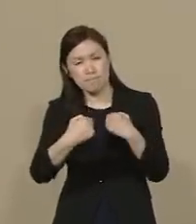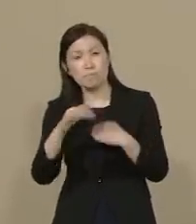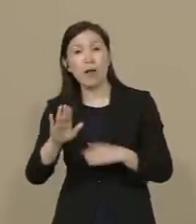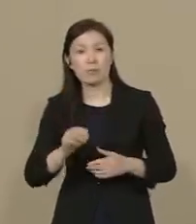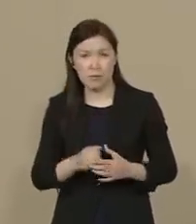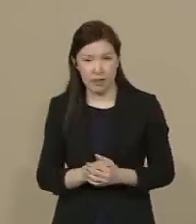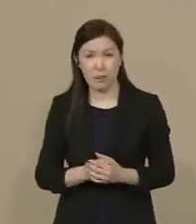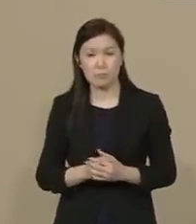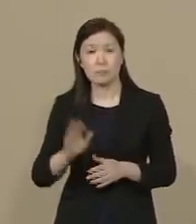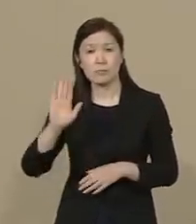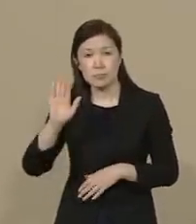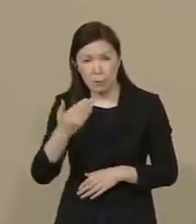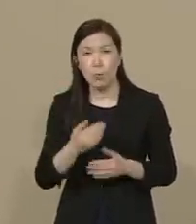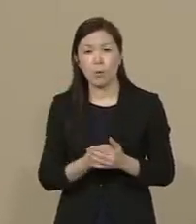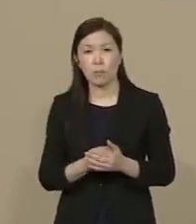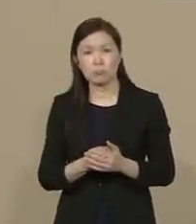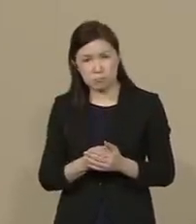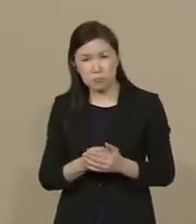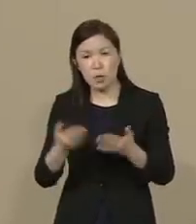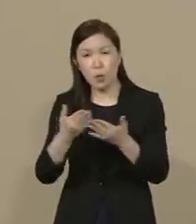実際 雇用は改善し